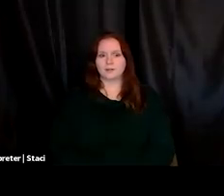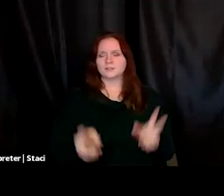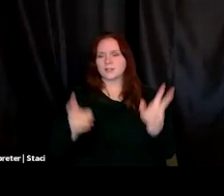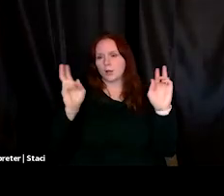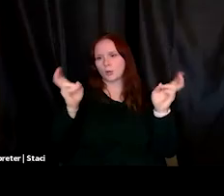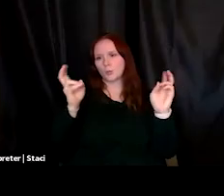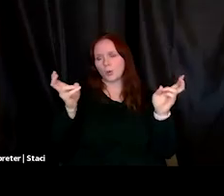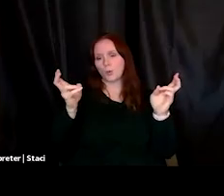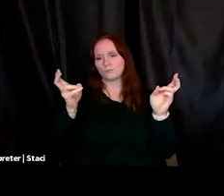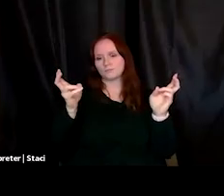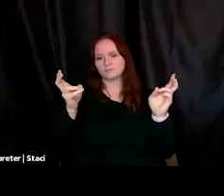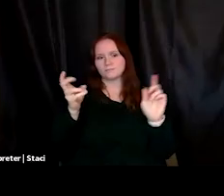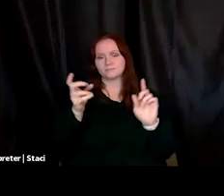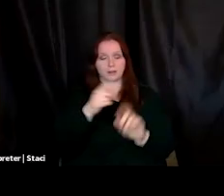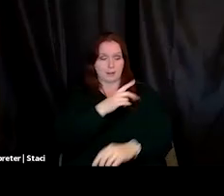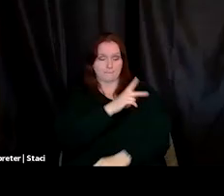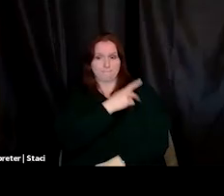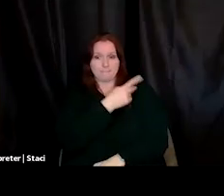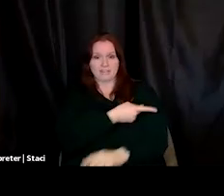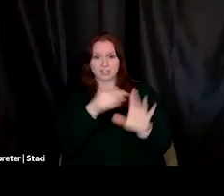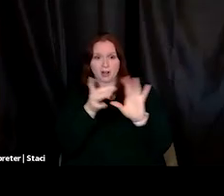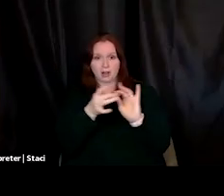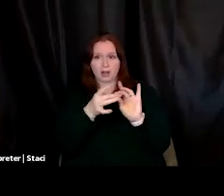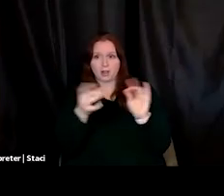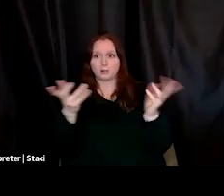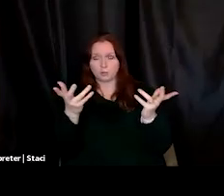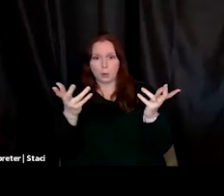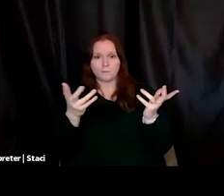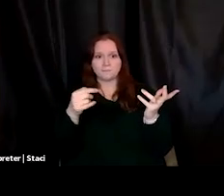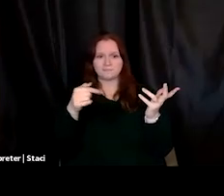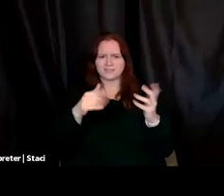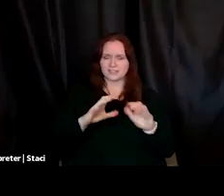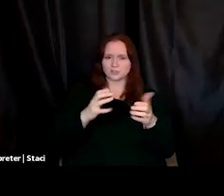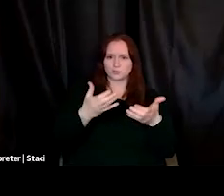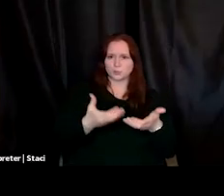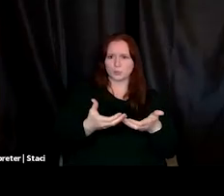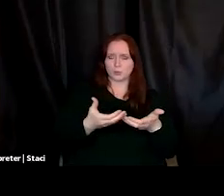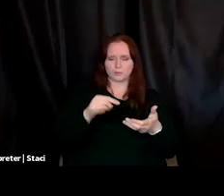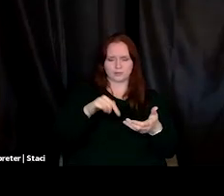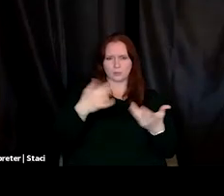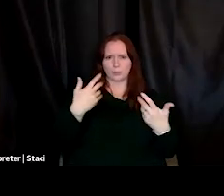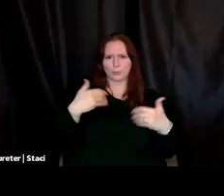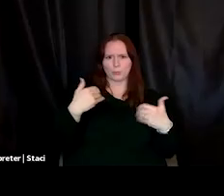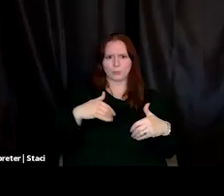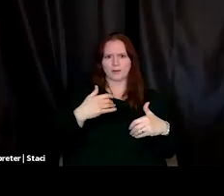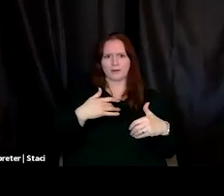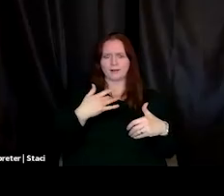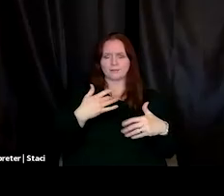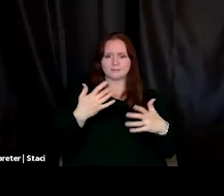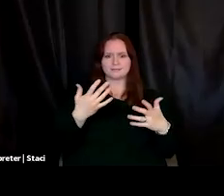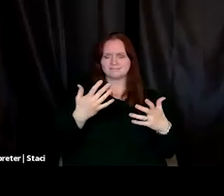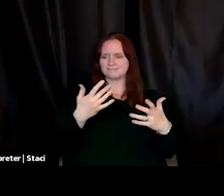disponible para los solicitantes de primera vez entre los 18 y casi 65 años que nunca se han casado